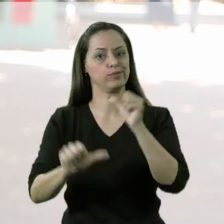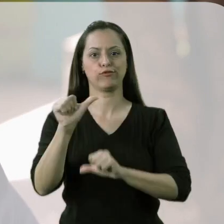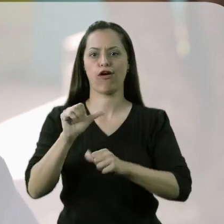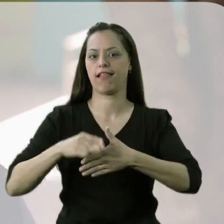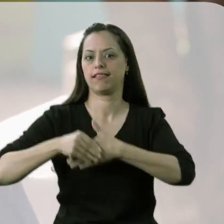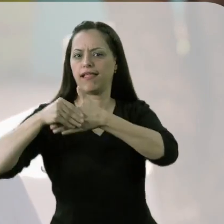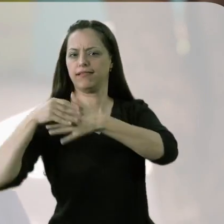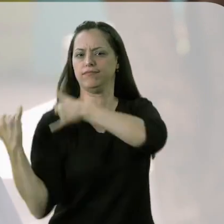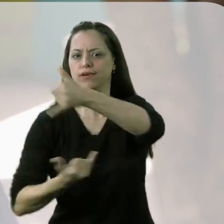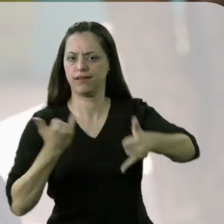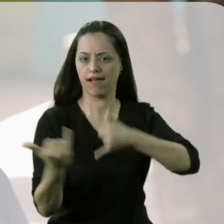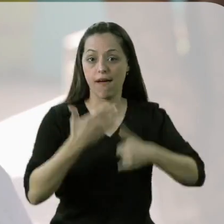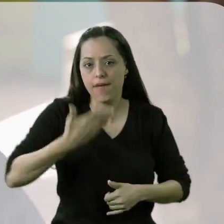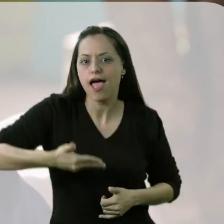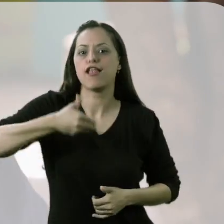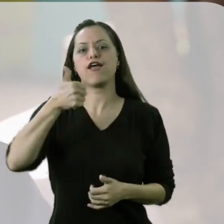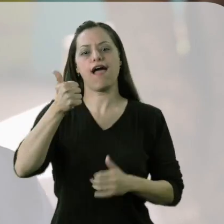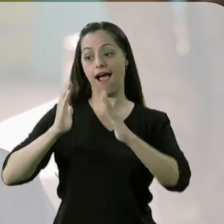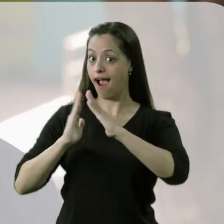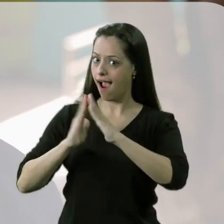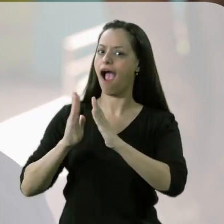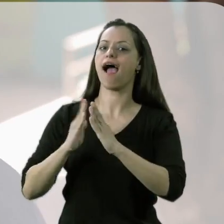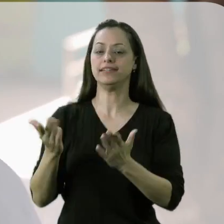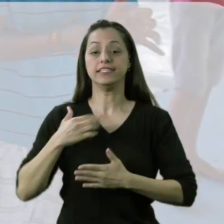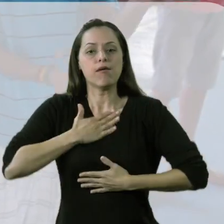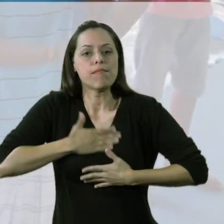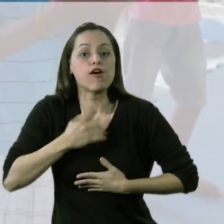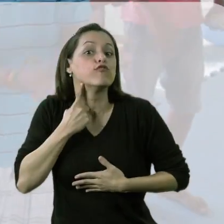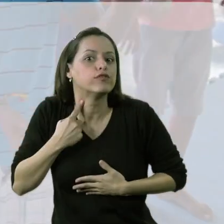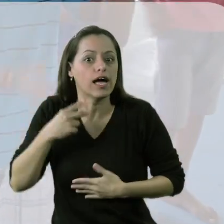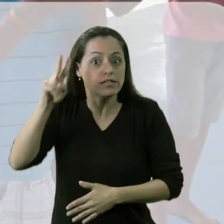Melhorou muito em casa, sente prazer, vontade. Chegou na segunda-feira tem que vir para a escola.